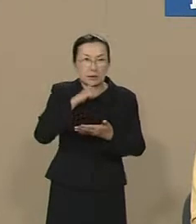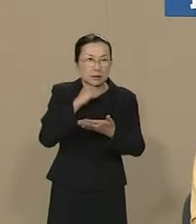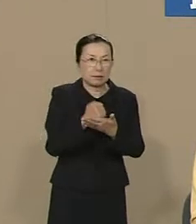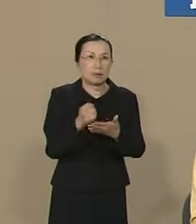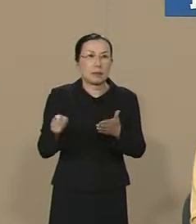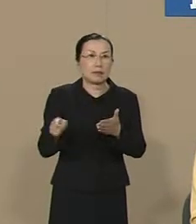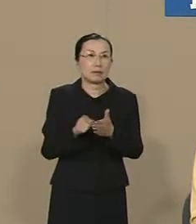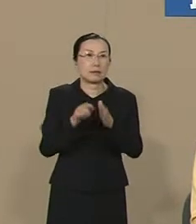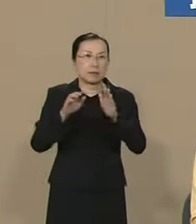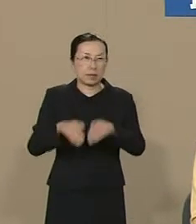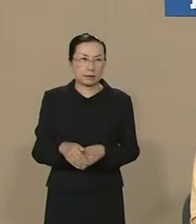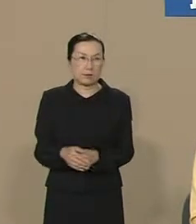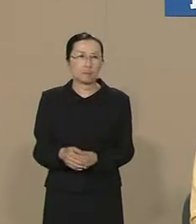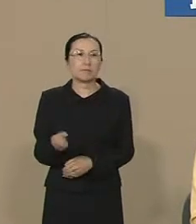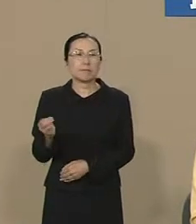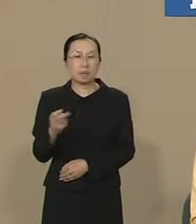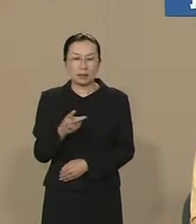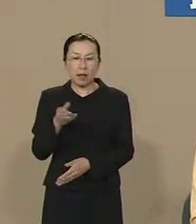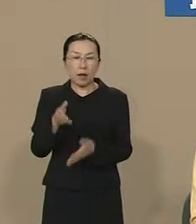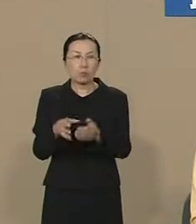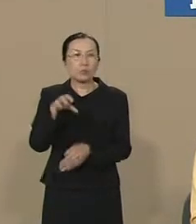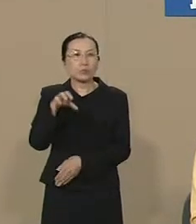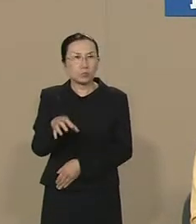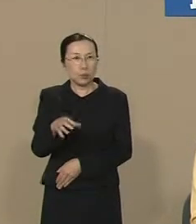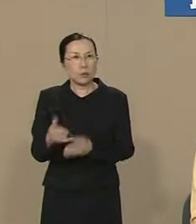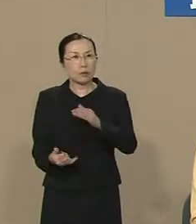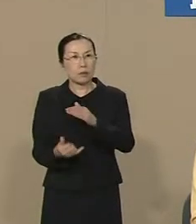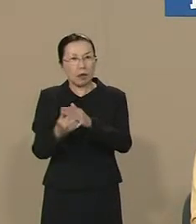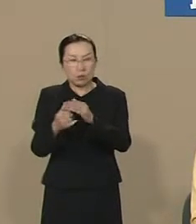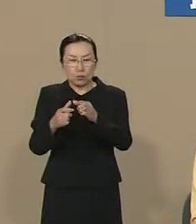また､保育所の定員を 大幅に増やし､